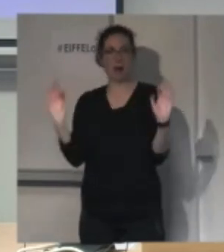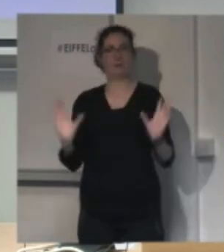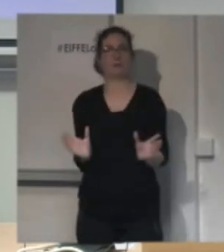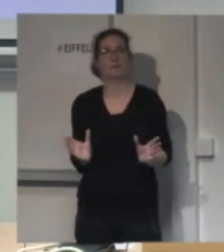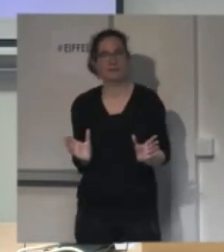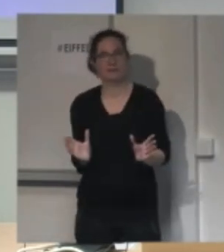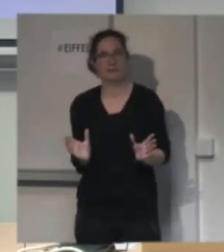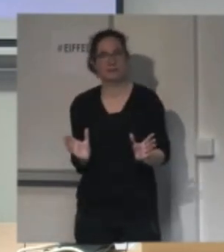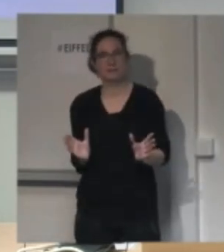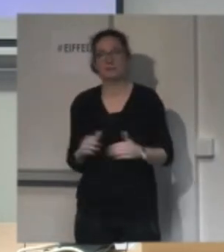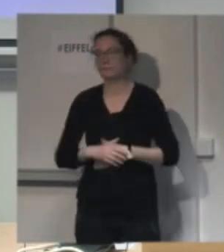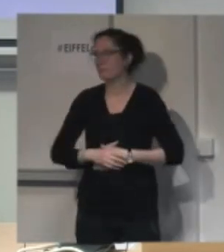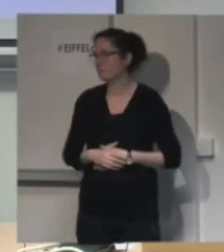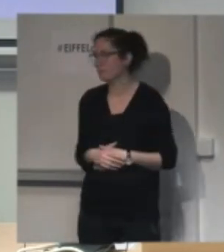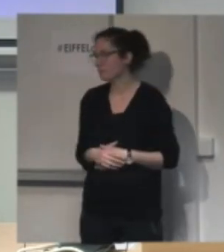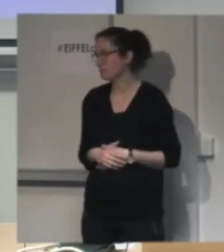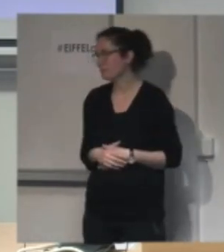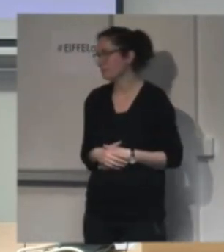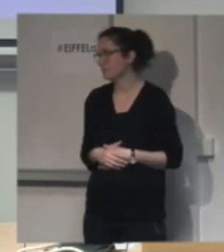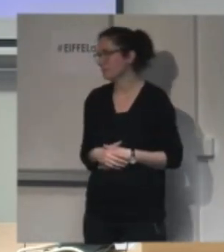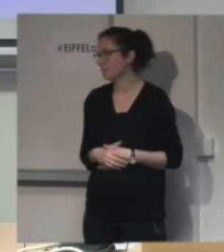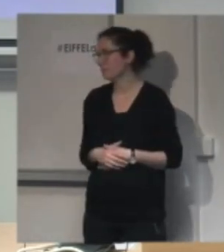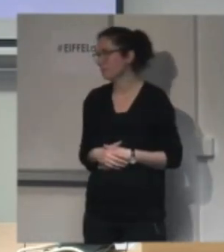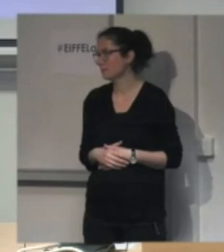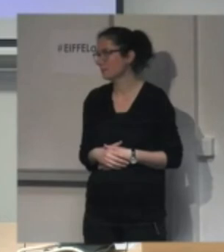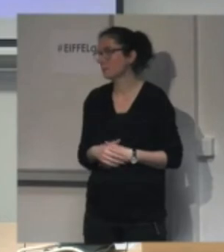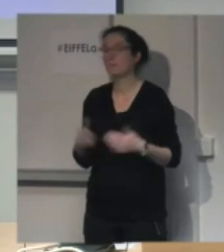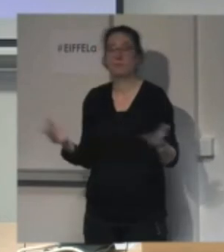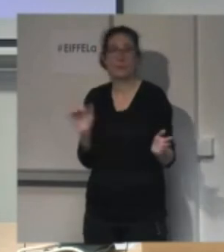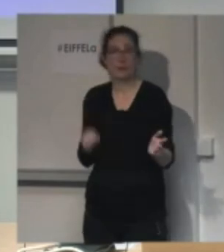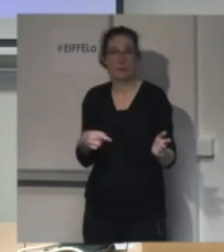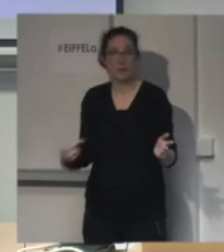des process, par exemple. Donc, il s'agit d'un travail en cours.